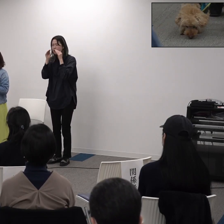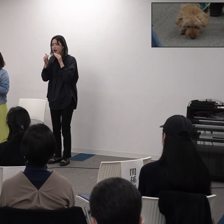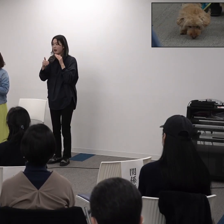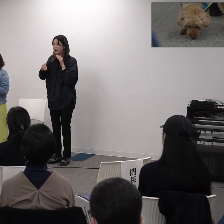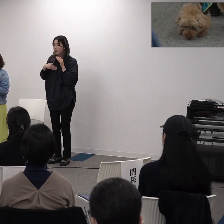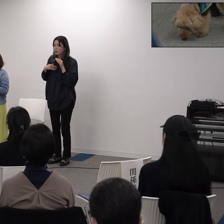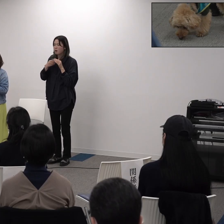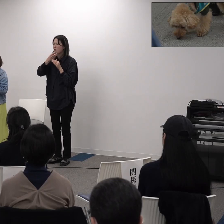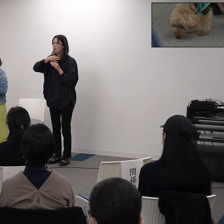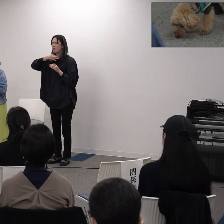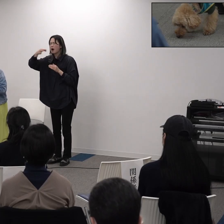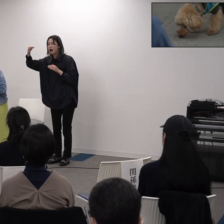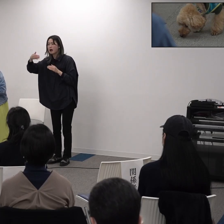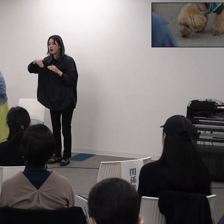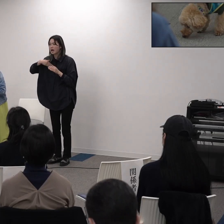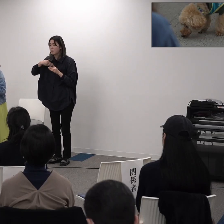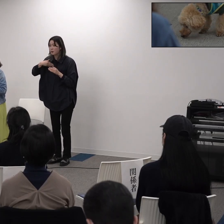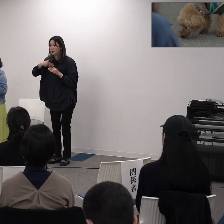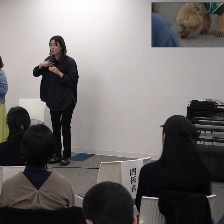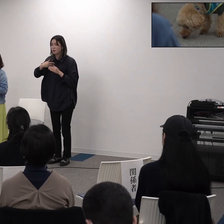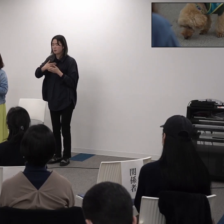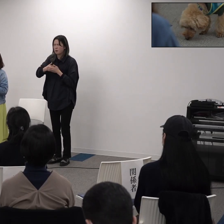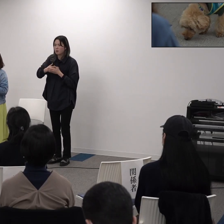夜も起きて確認しなければいけない